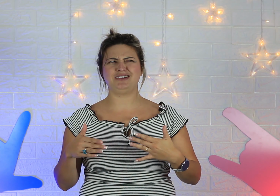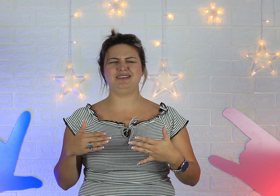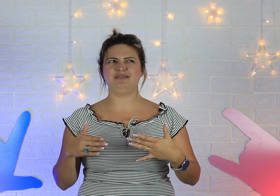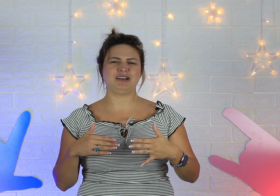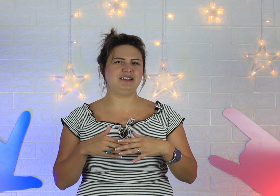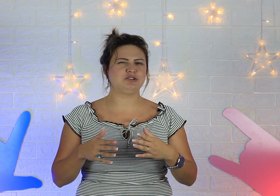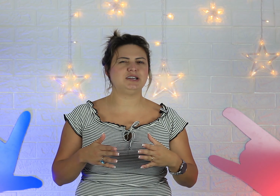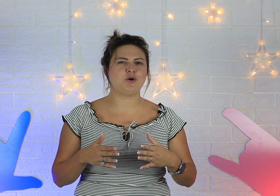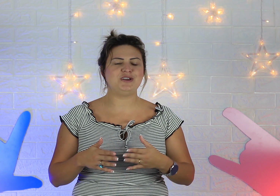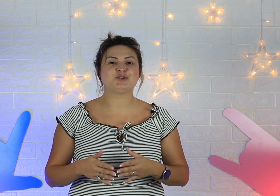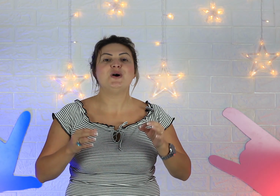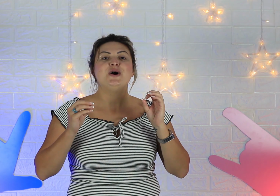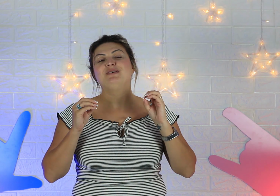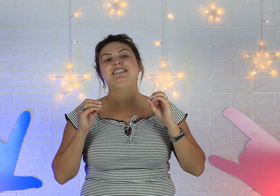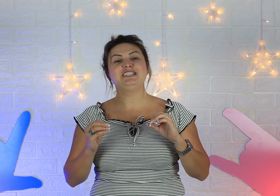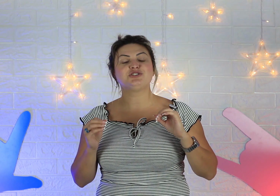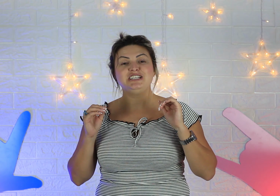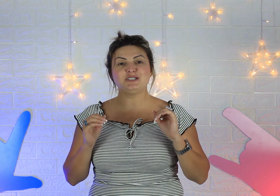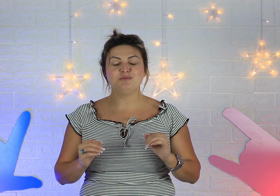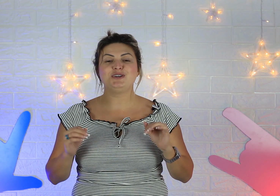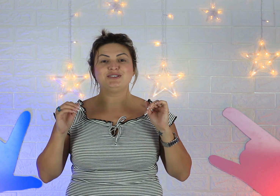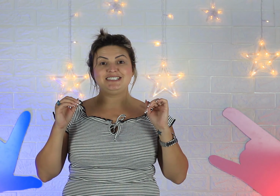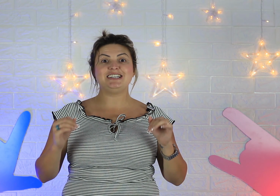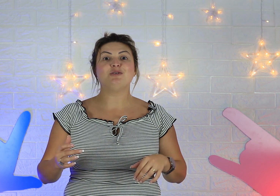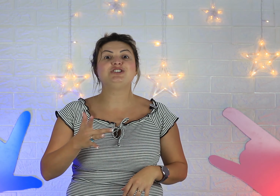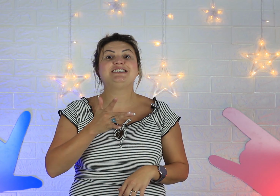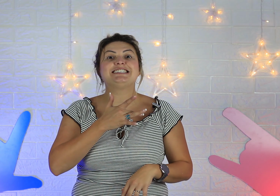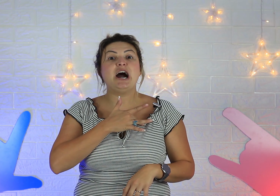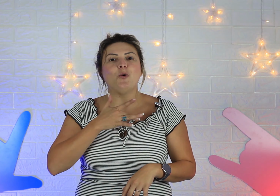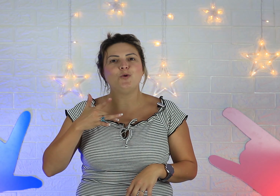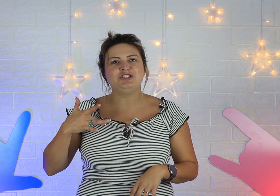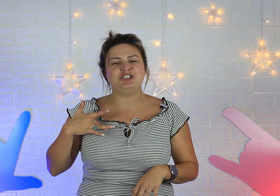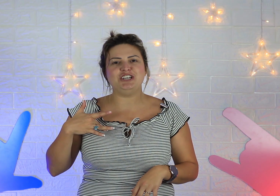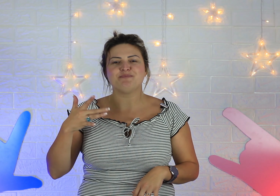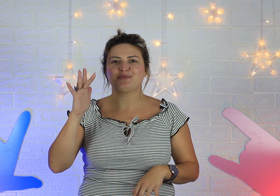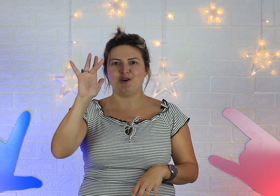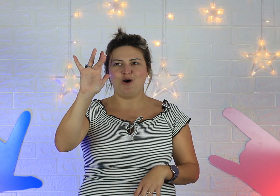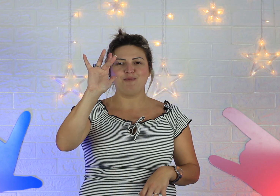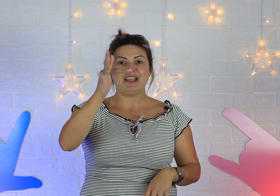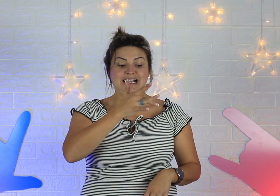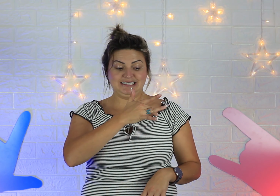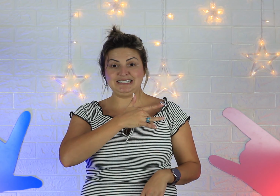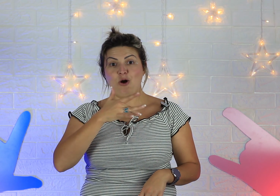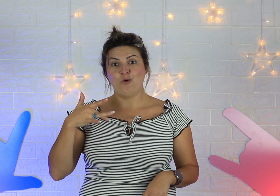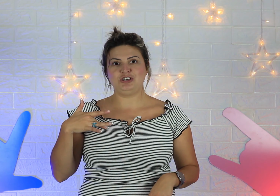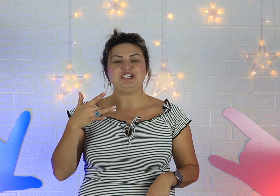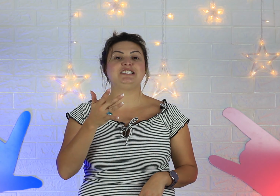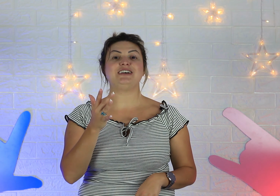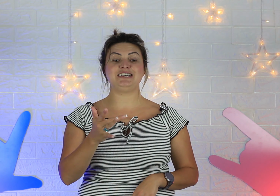isso o que que ele tá querendo dizer com isso Mas eles utilizam muito esse sinal de saúde ó saúde